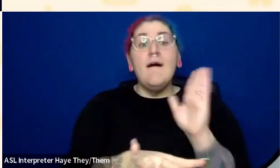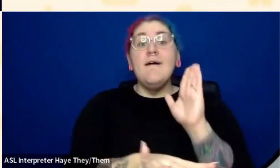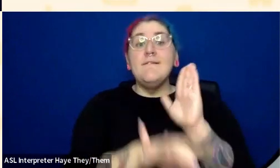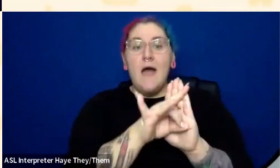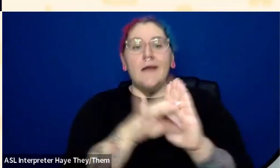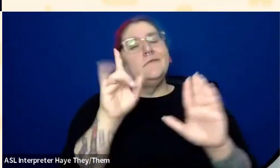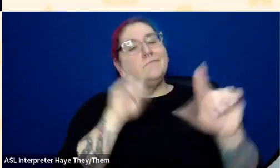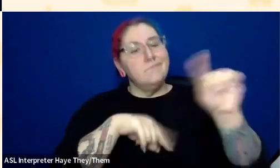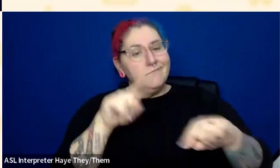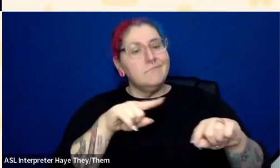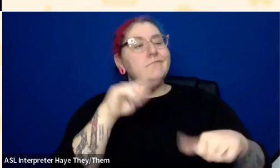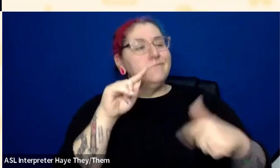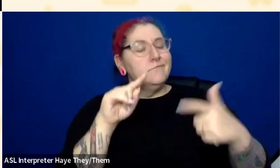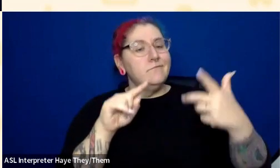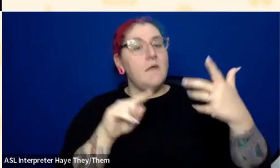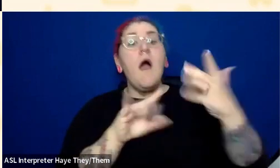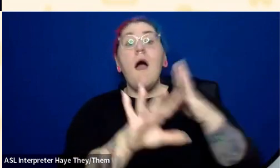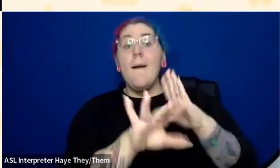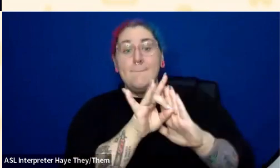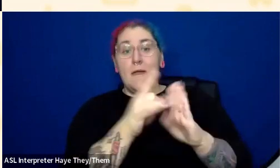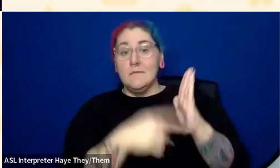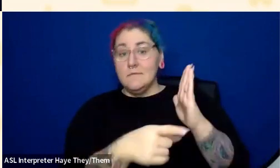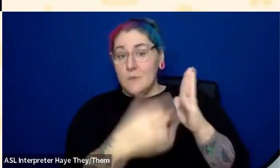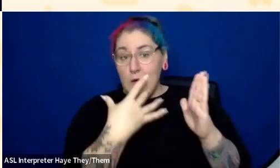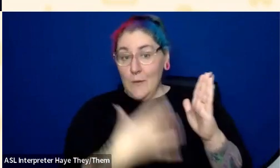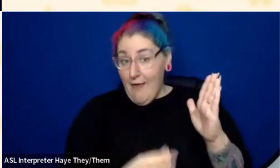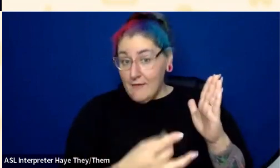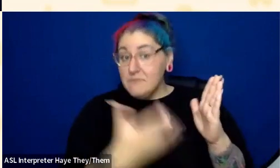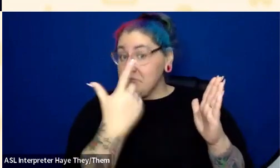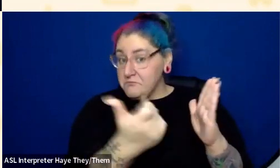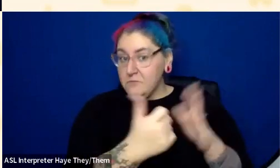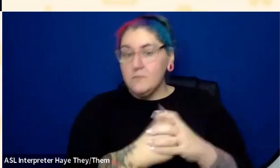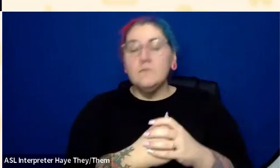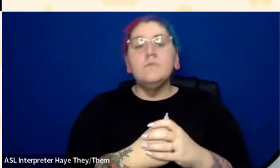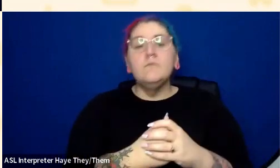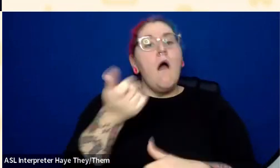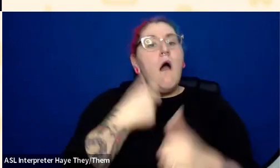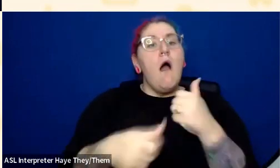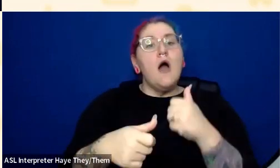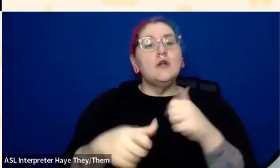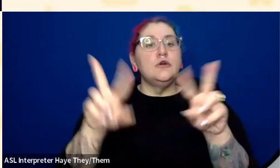y debajo de la animación, hay una pequeño engranaje de configuración.